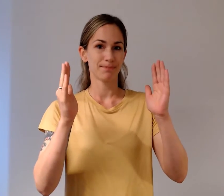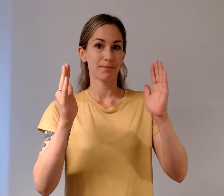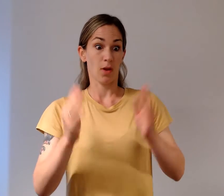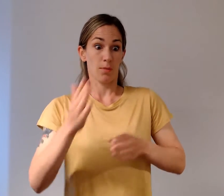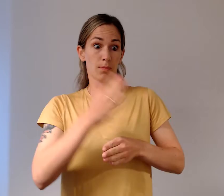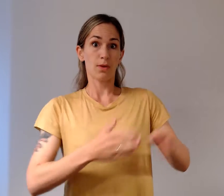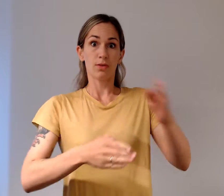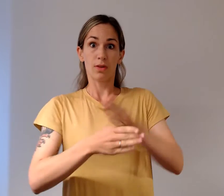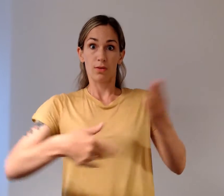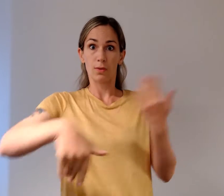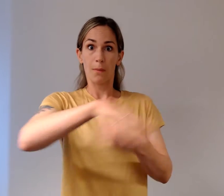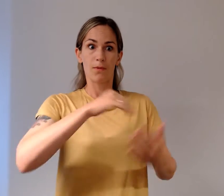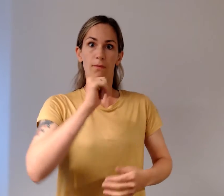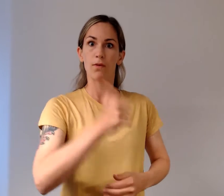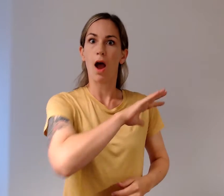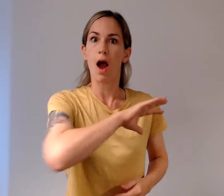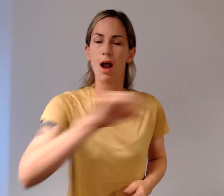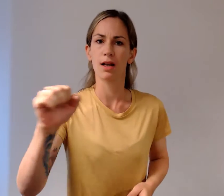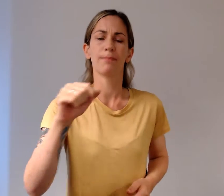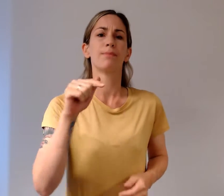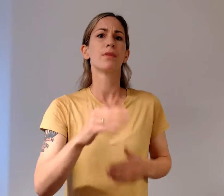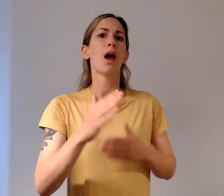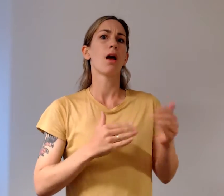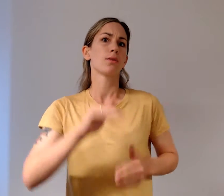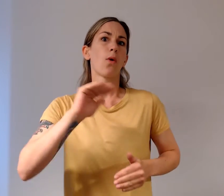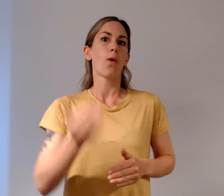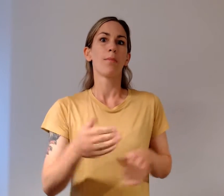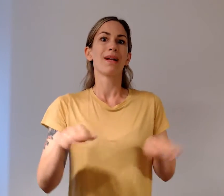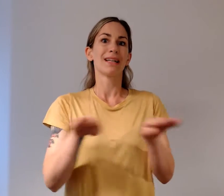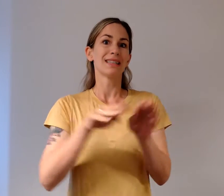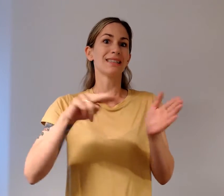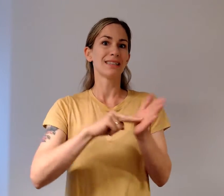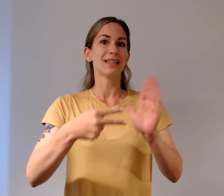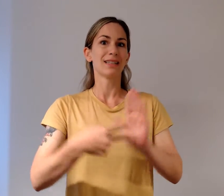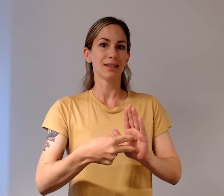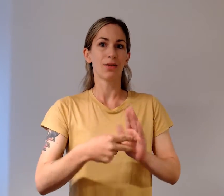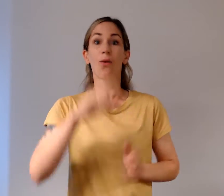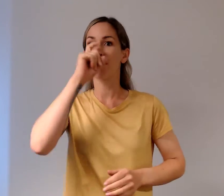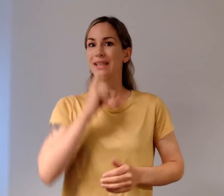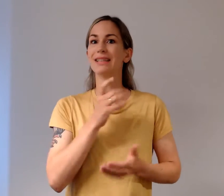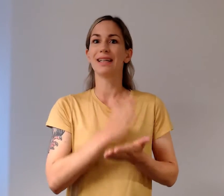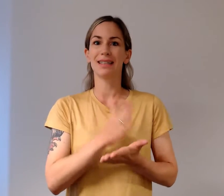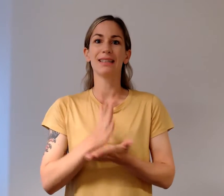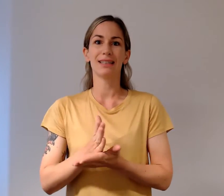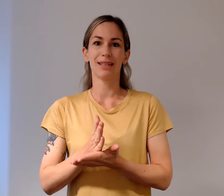Å bygge et samfunn for alle handler om likestilling og menneskerettigheter.